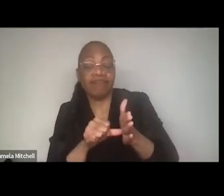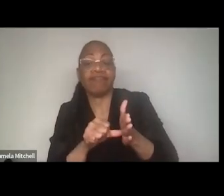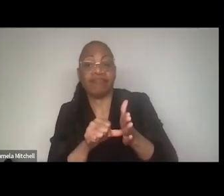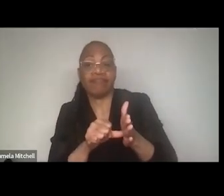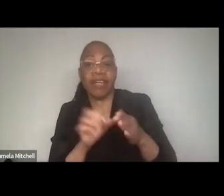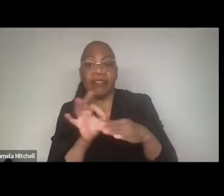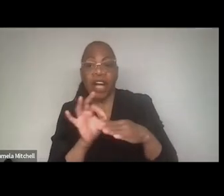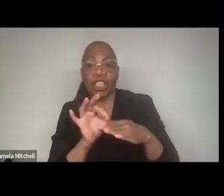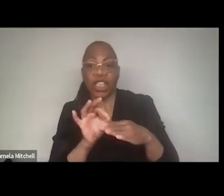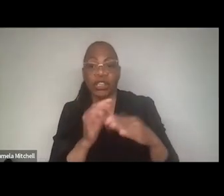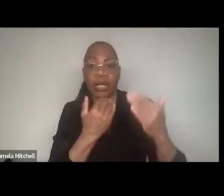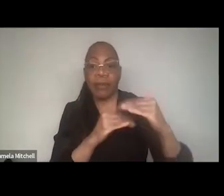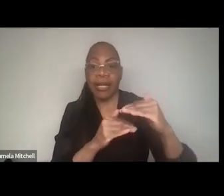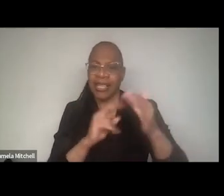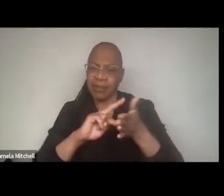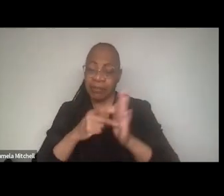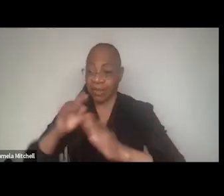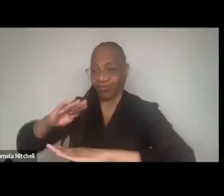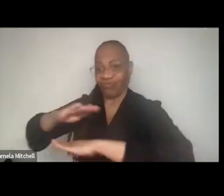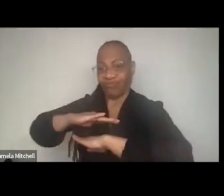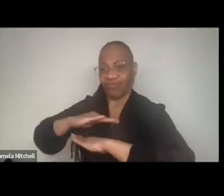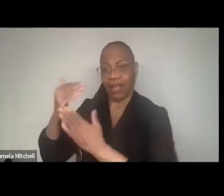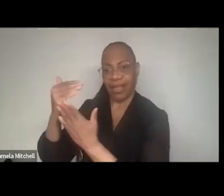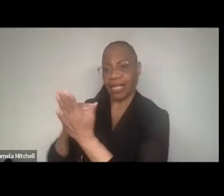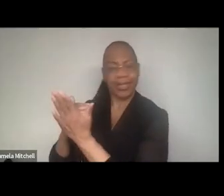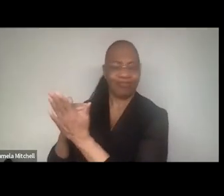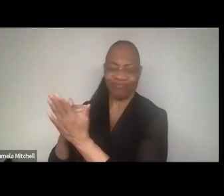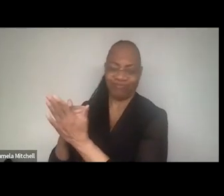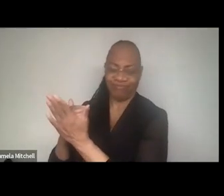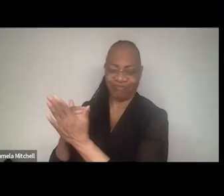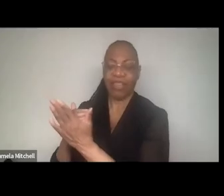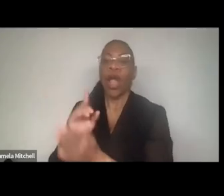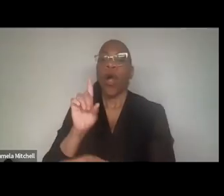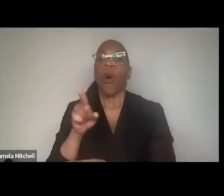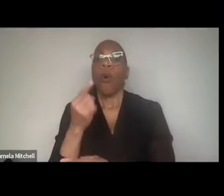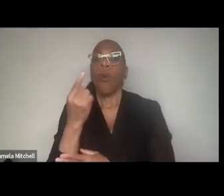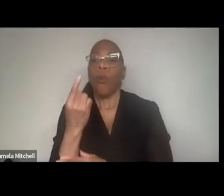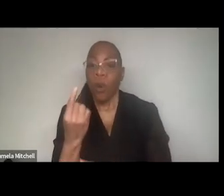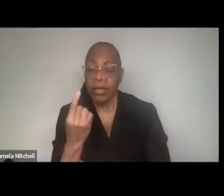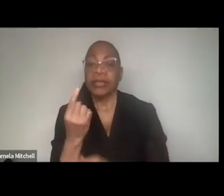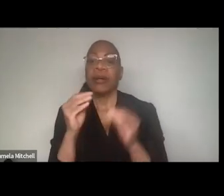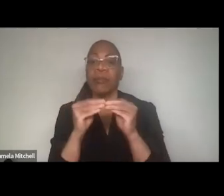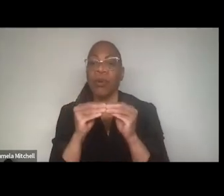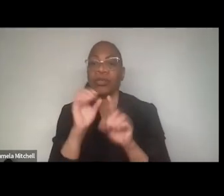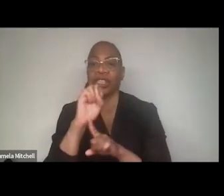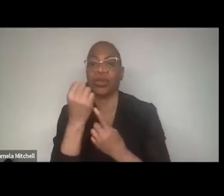¿Significa eso que no pueden cumplir con un listado? Por supuesto que no, ¿verdad? Una condición comórbida, muchas personas con lesiones cerebrales